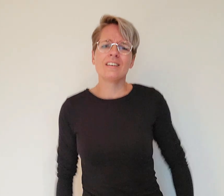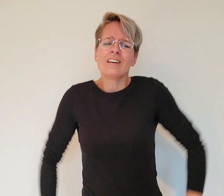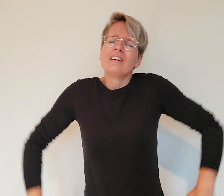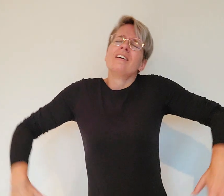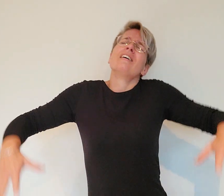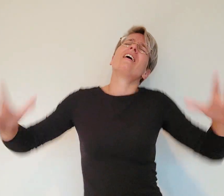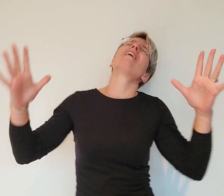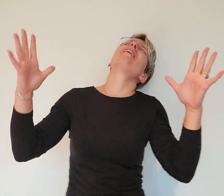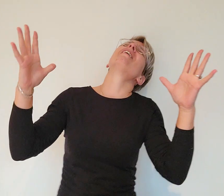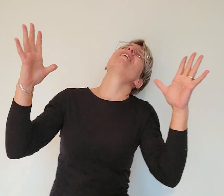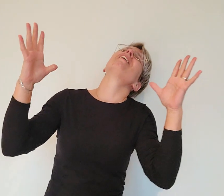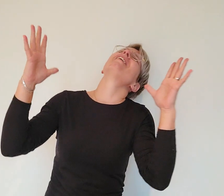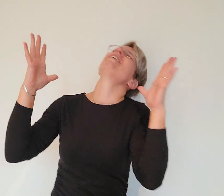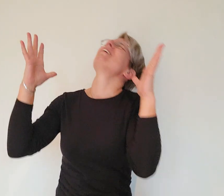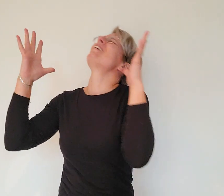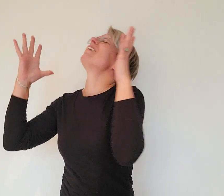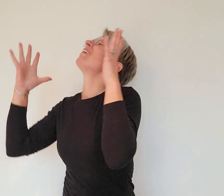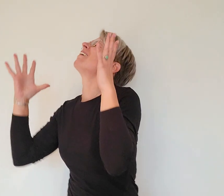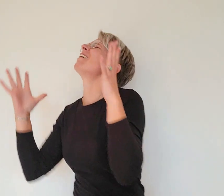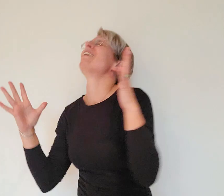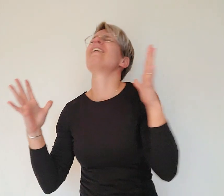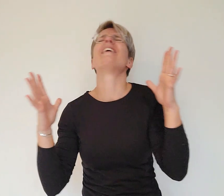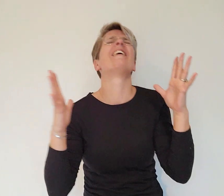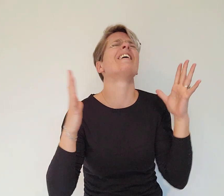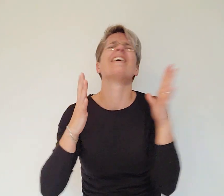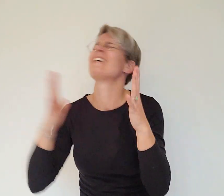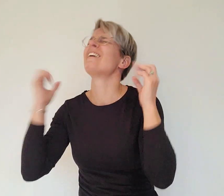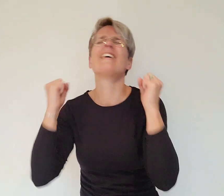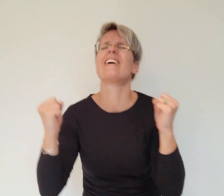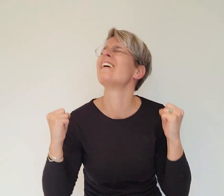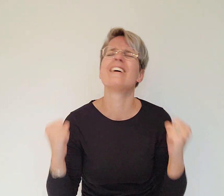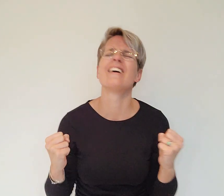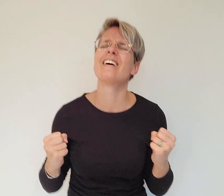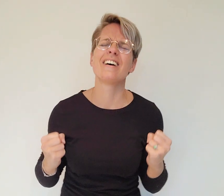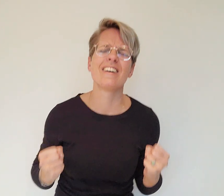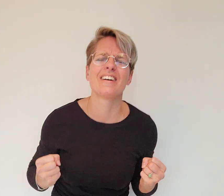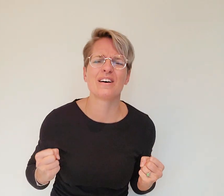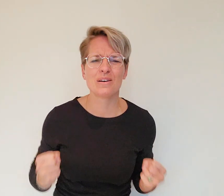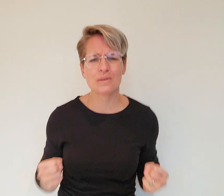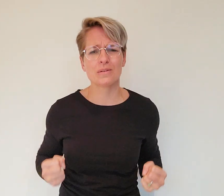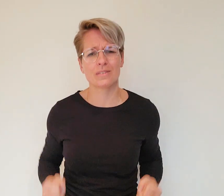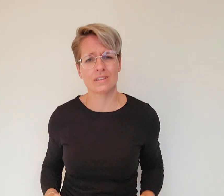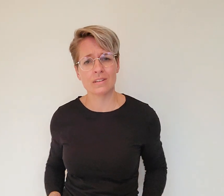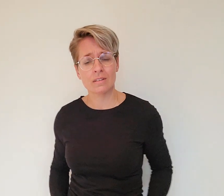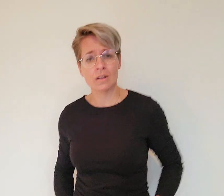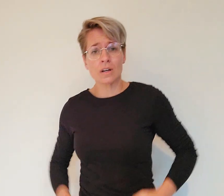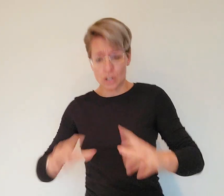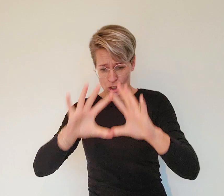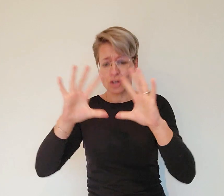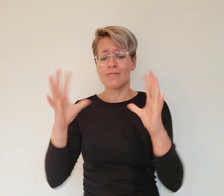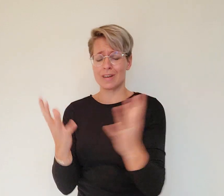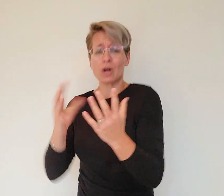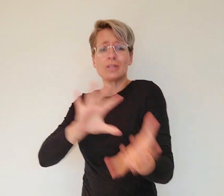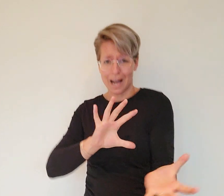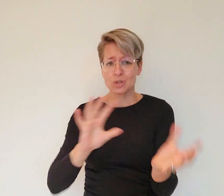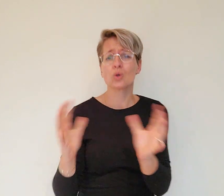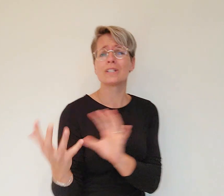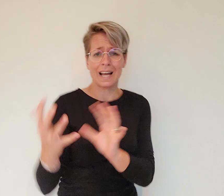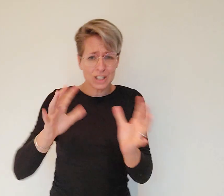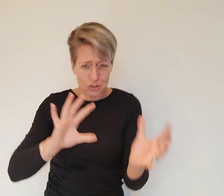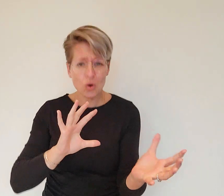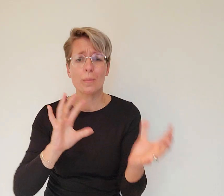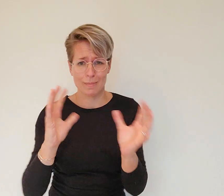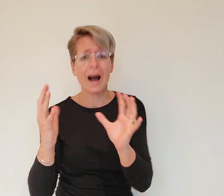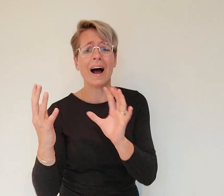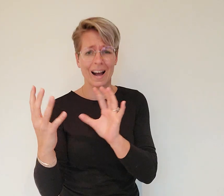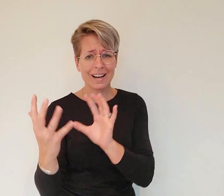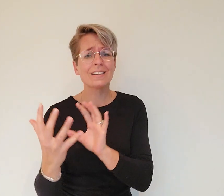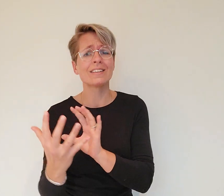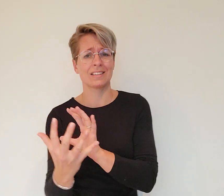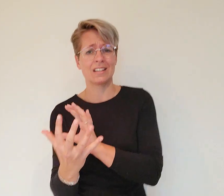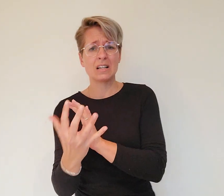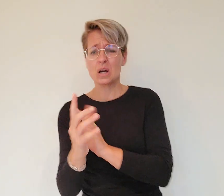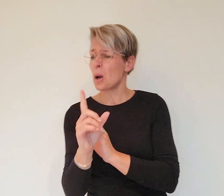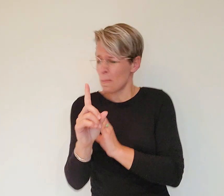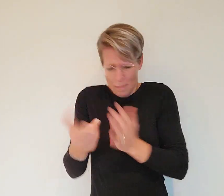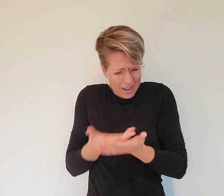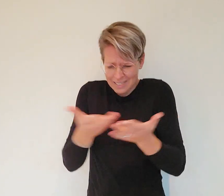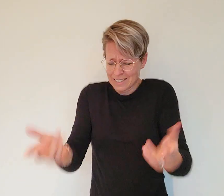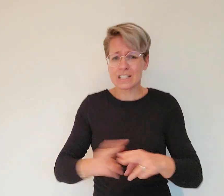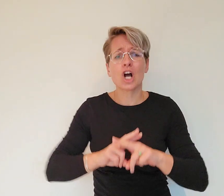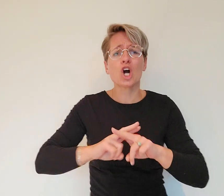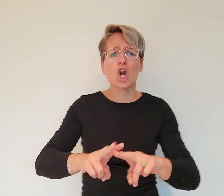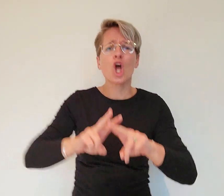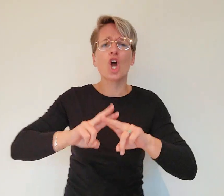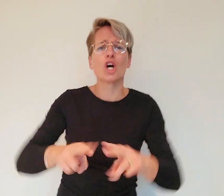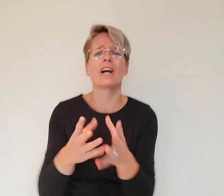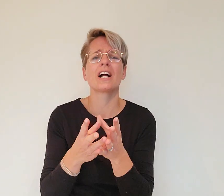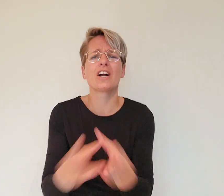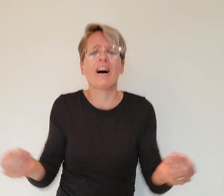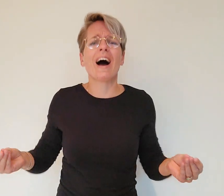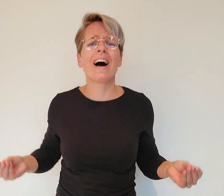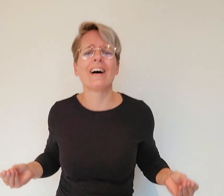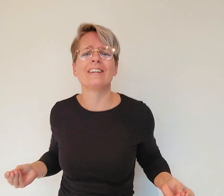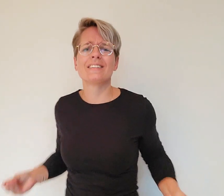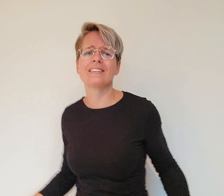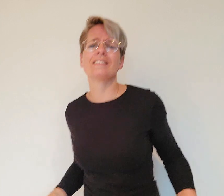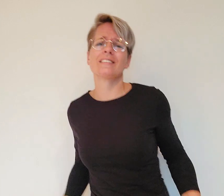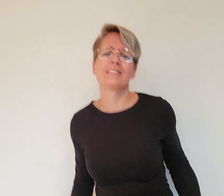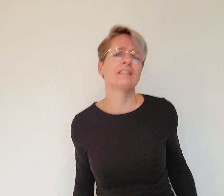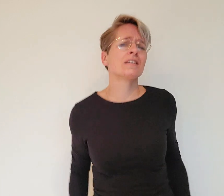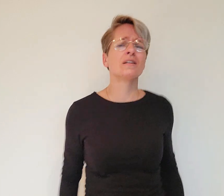Oooooo, De wereld draait nog steeds voor mij Maar ze is haar kleuren kwijt